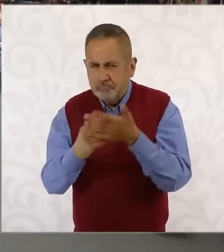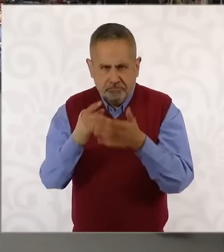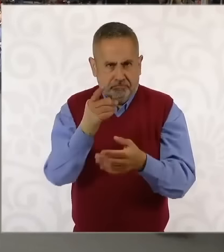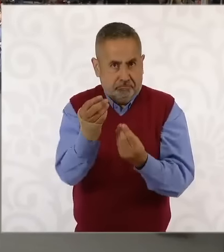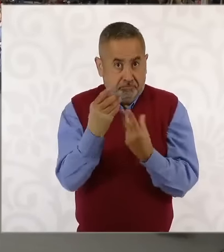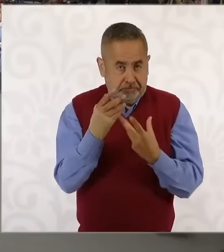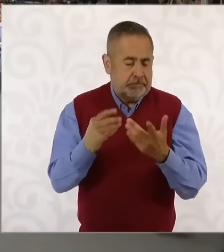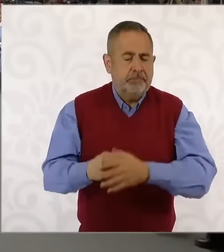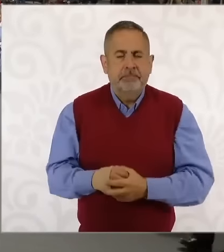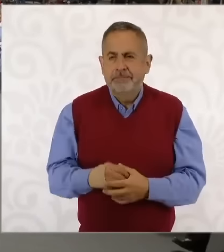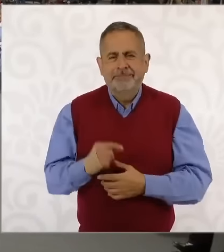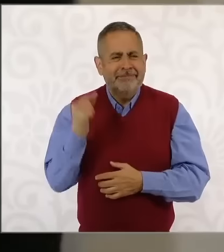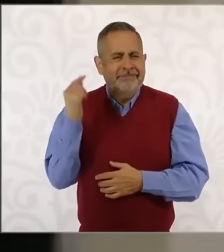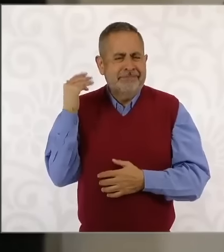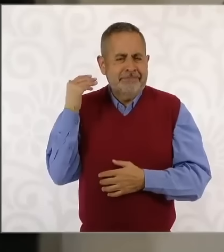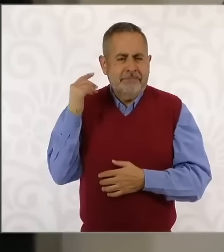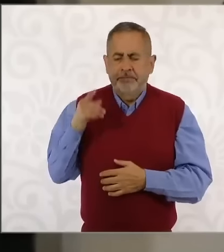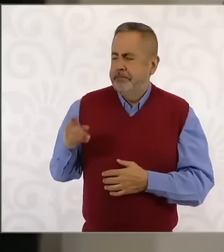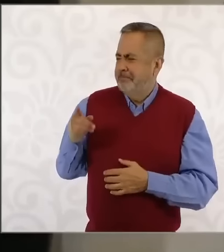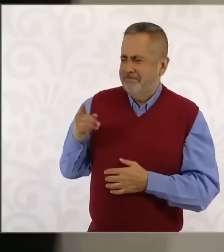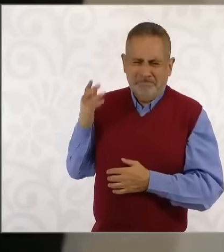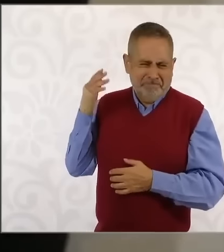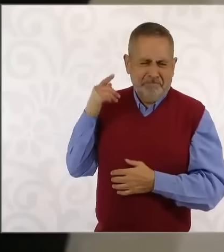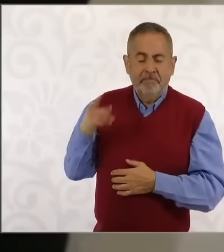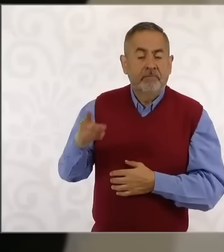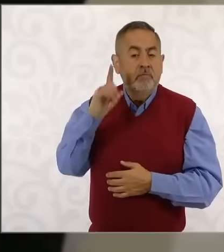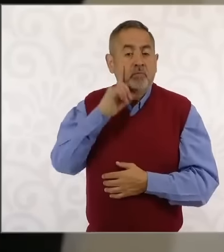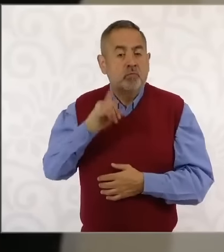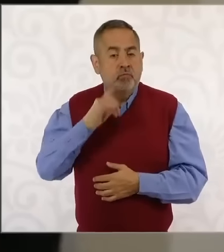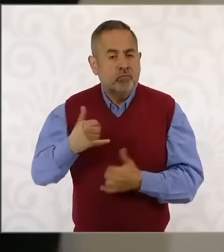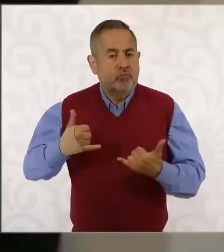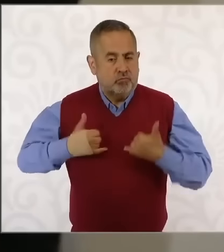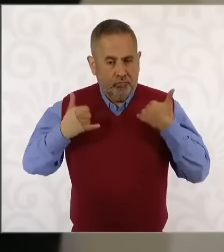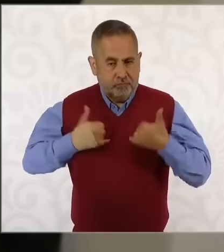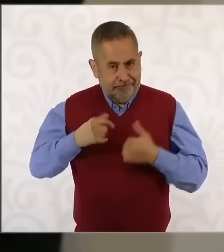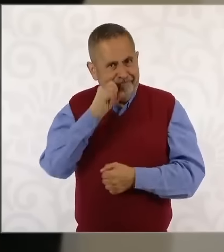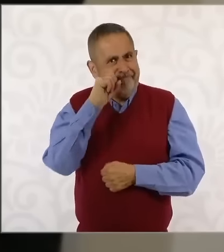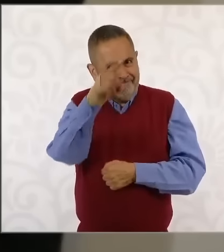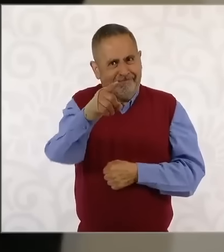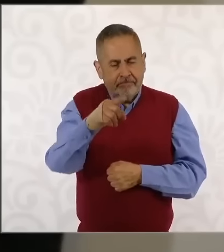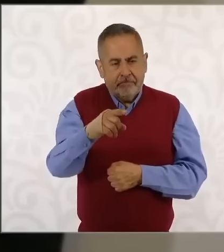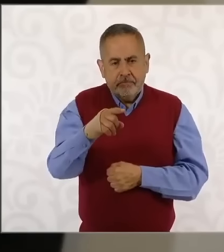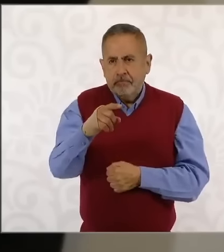hace no mucho una joven y precisamente en estos momentos de lo que usted está enfrentado como